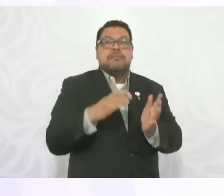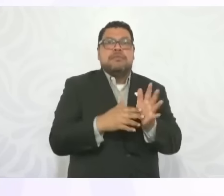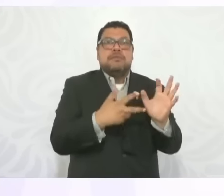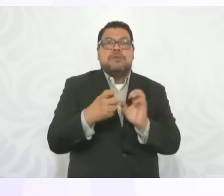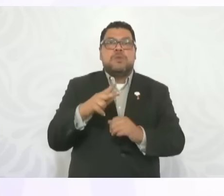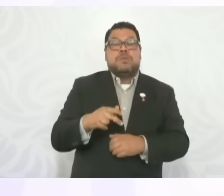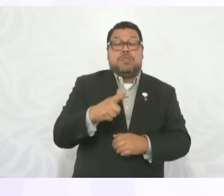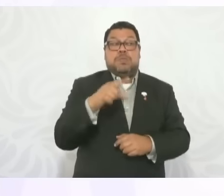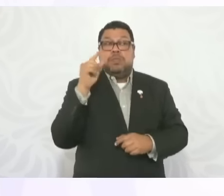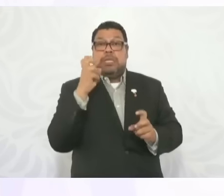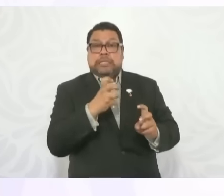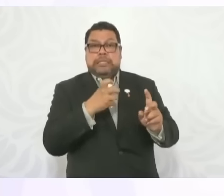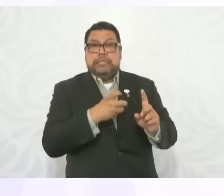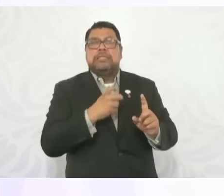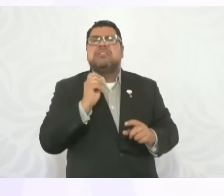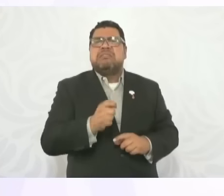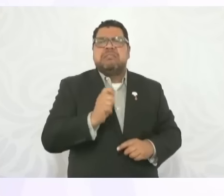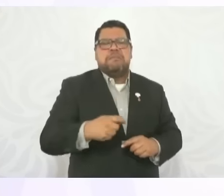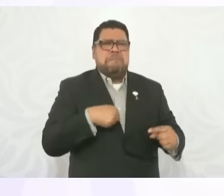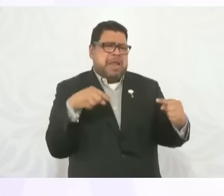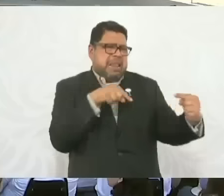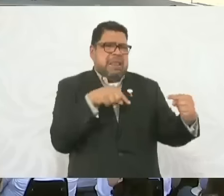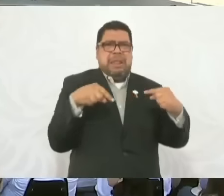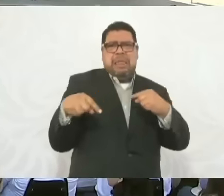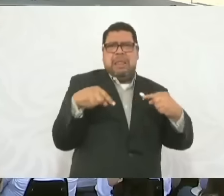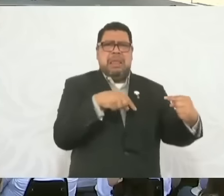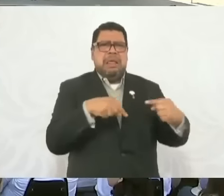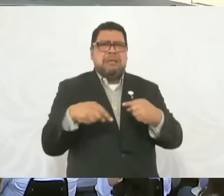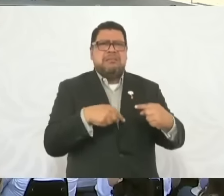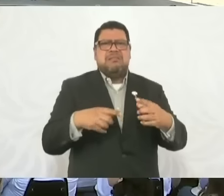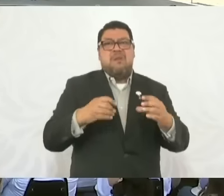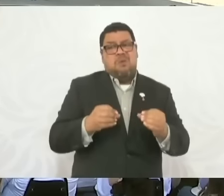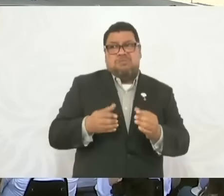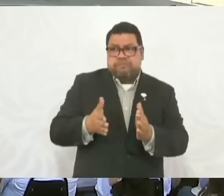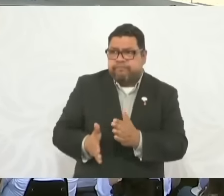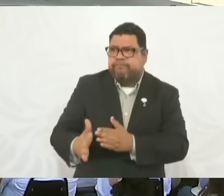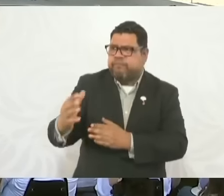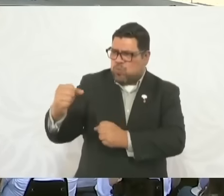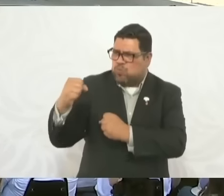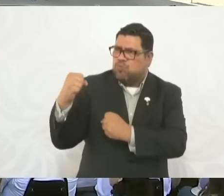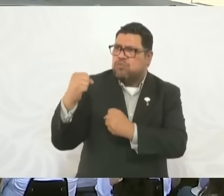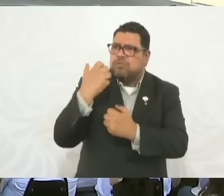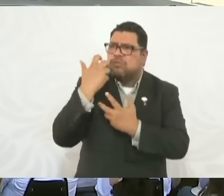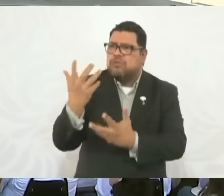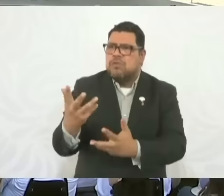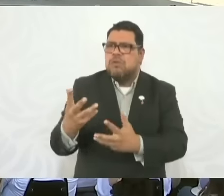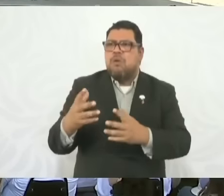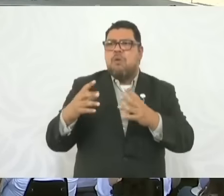hablamos estaba el debate o seguir por un camino de fortalecimiento de la industria petrolera